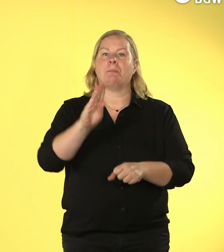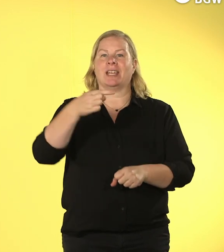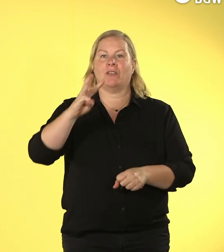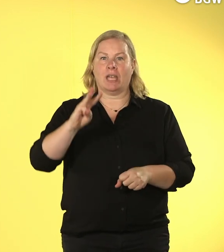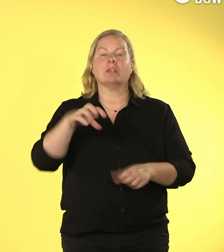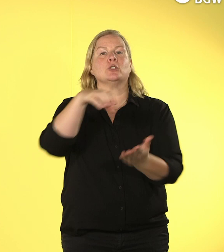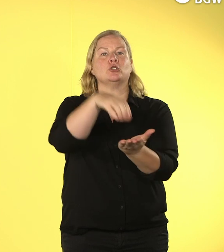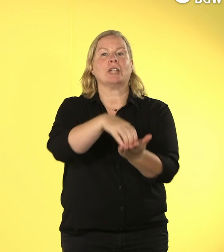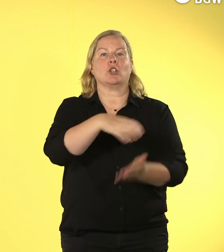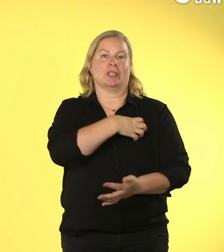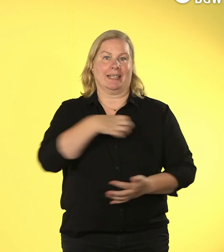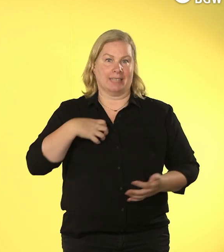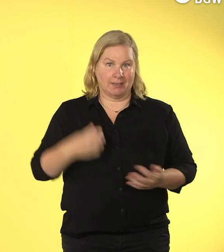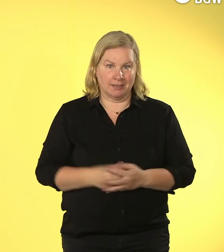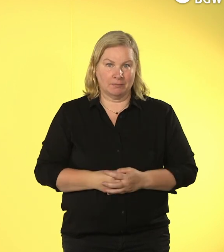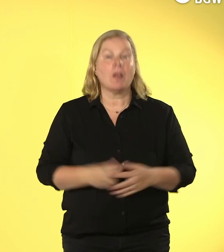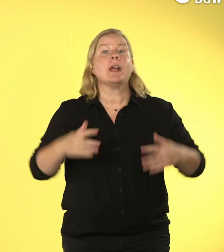und ich freue mich, Sie und unseren Referenten,